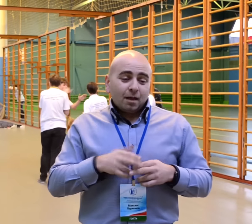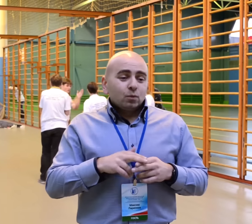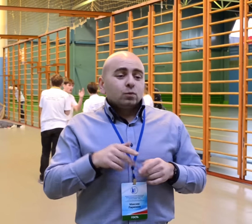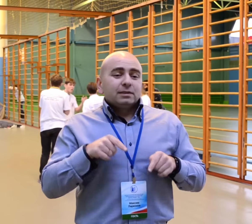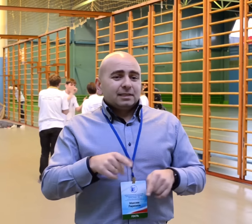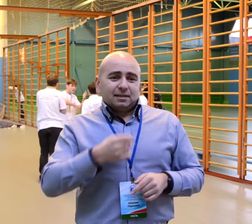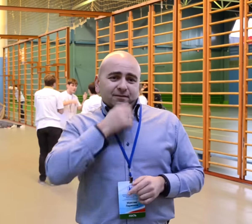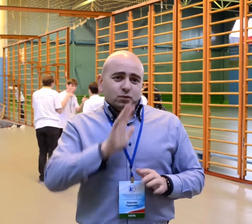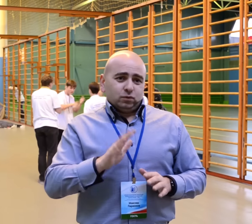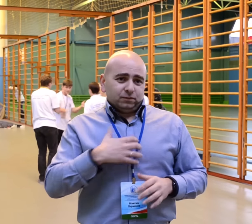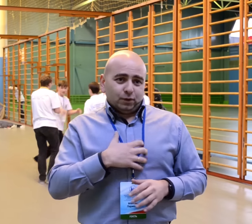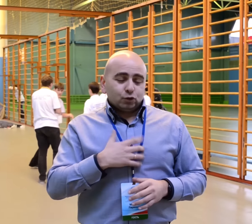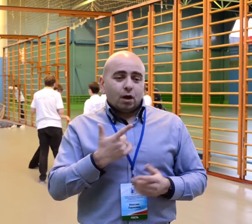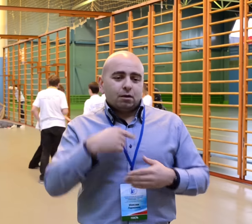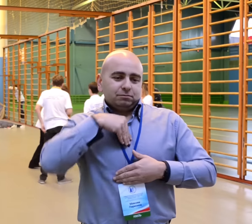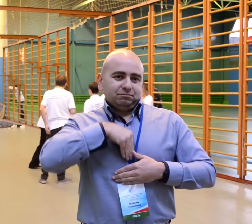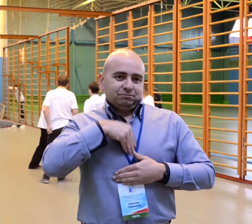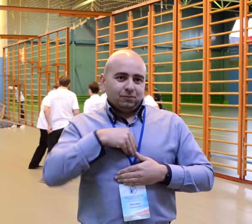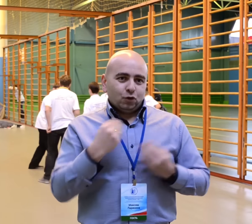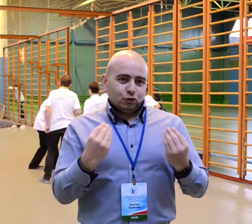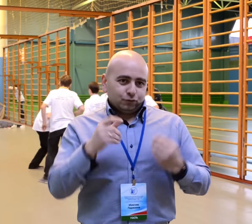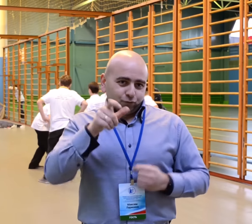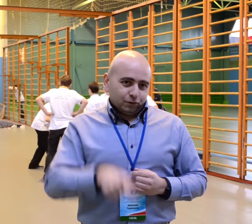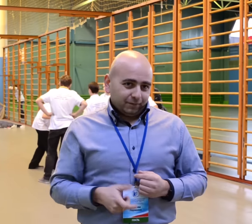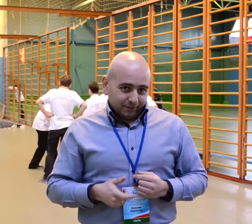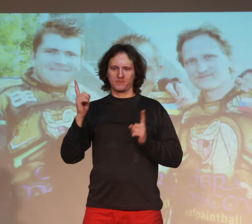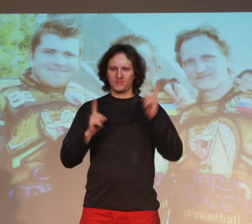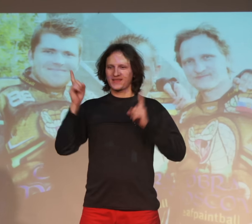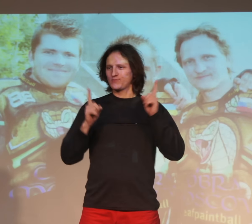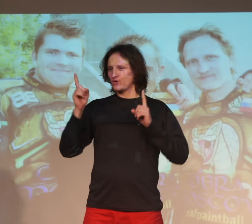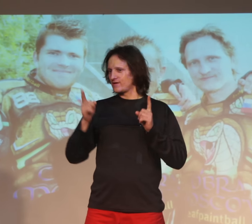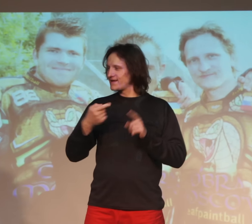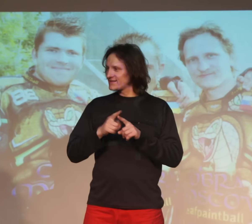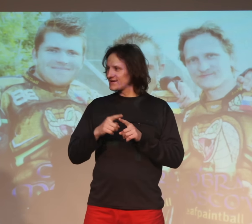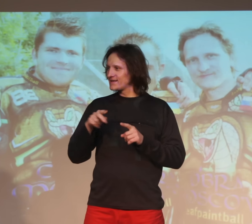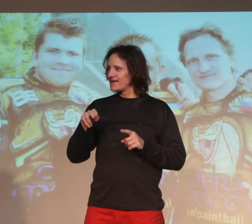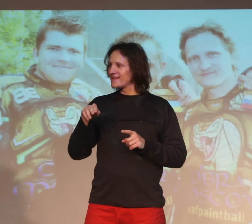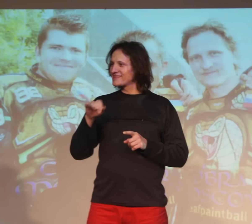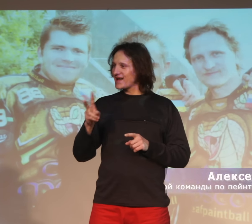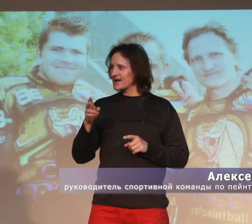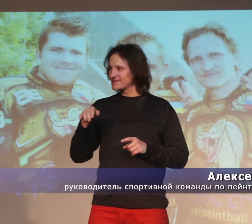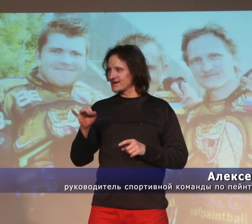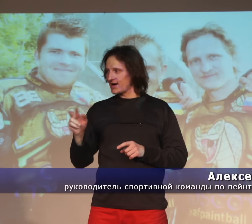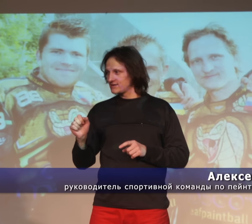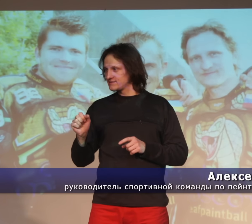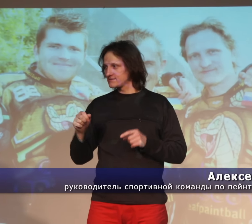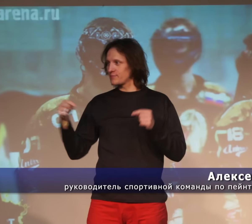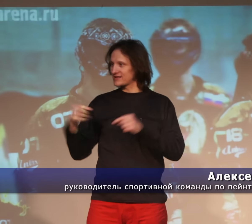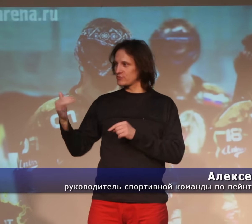Значит, важен не возраст, а внутренние качества человека. Грачев выступил с лекцией об особенностях командной работы в пейнтболе,